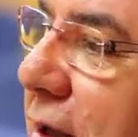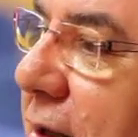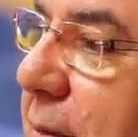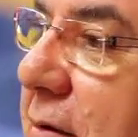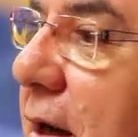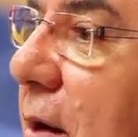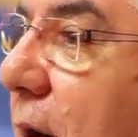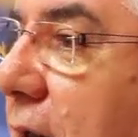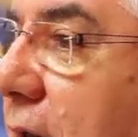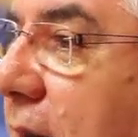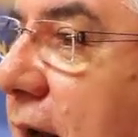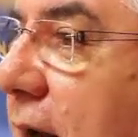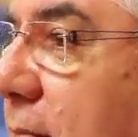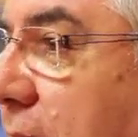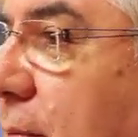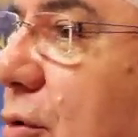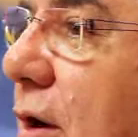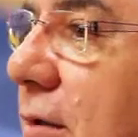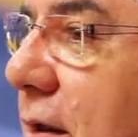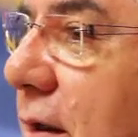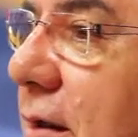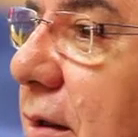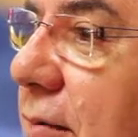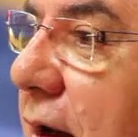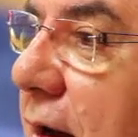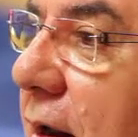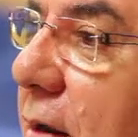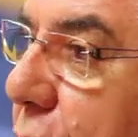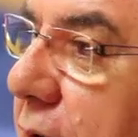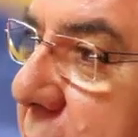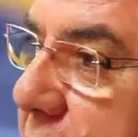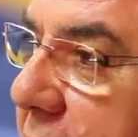por ejemplo el anuario Media.cat que hace el grupo de